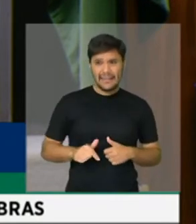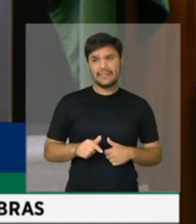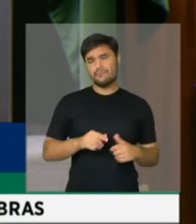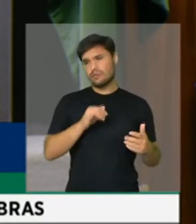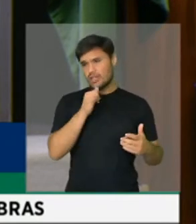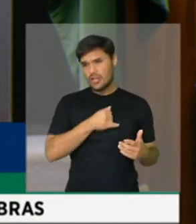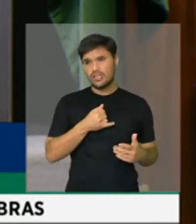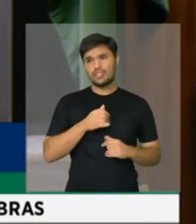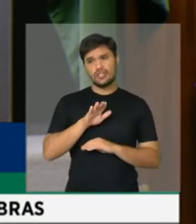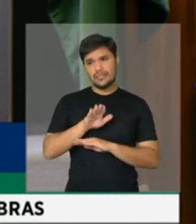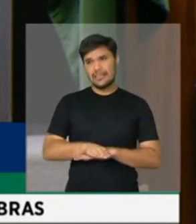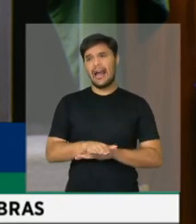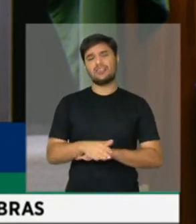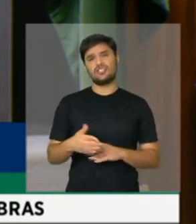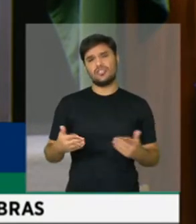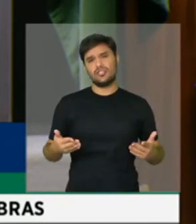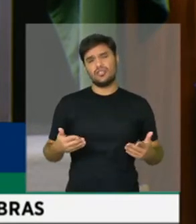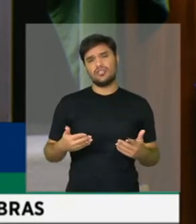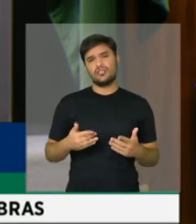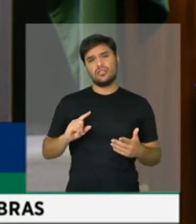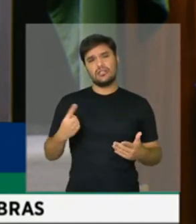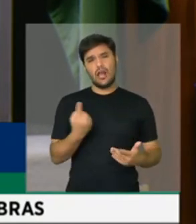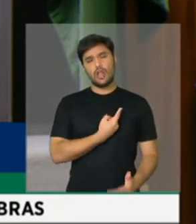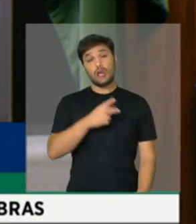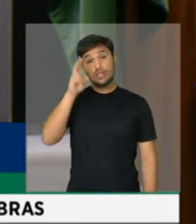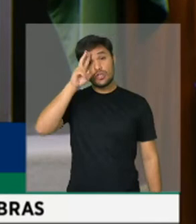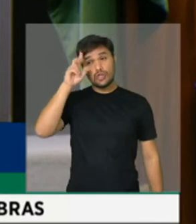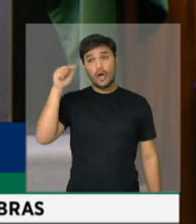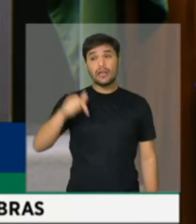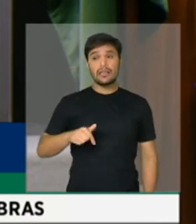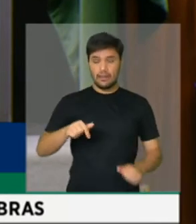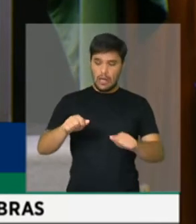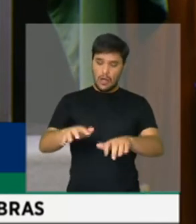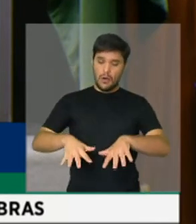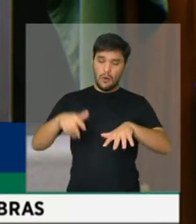QUANDO ELA TEM PROBLEMAS. 2018 A ELETROBRAS ENTROU NOVAMENTE